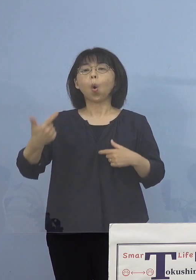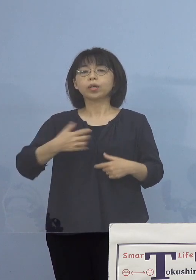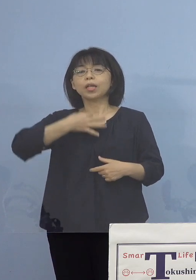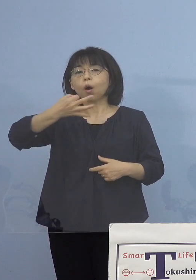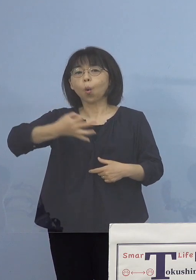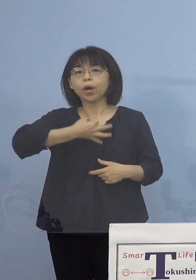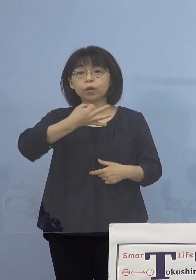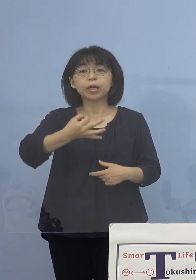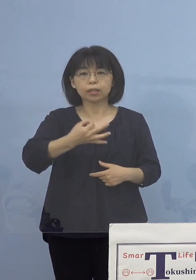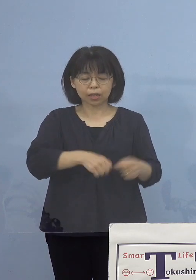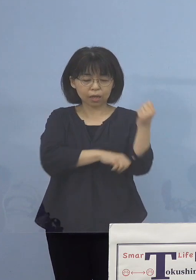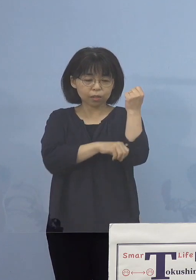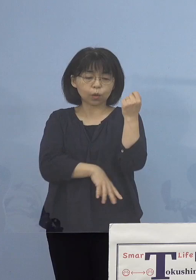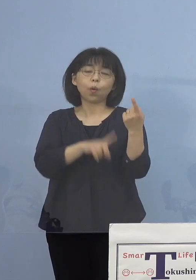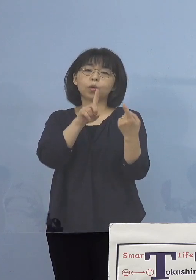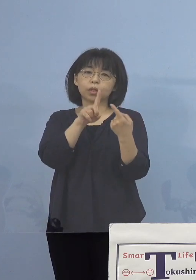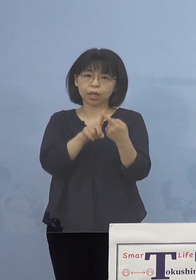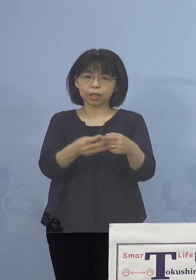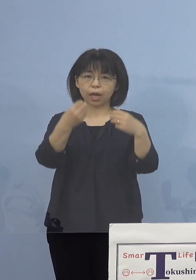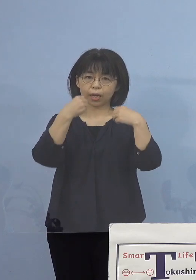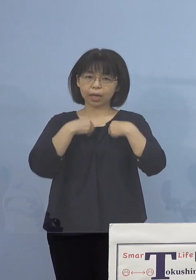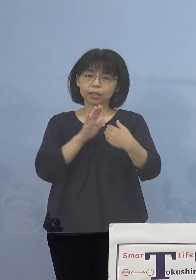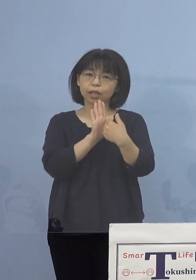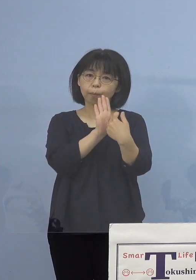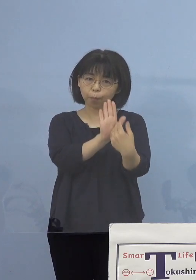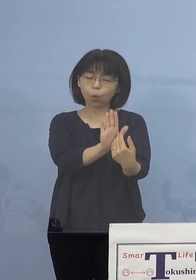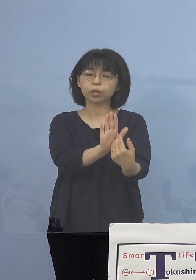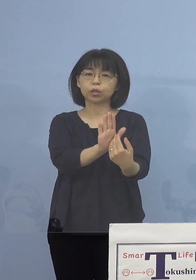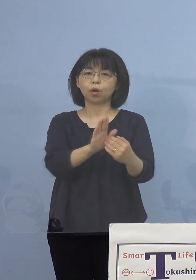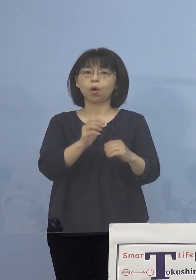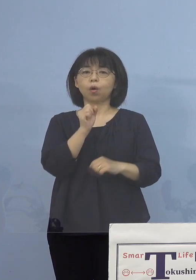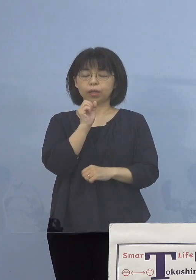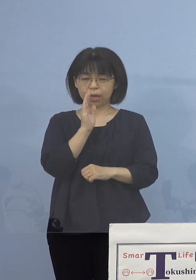基本的な感染防止対策を徹底していただくこと